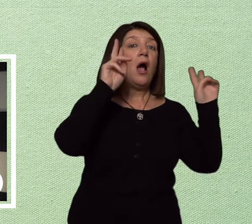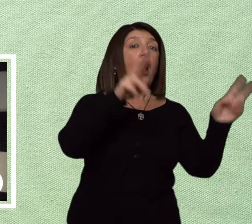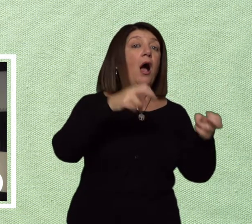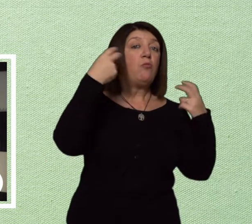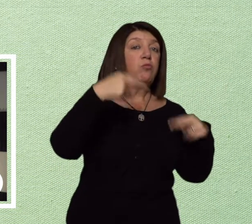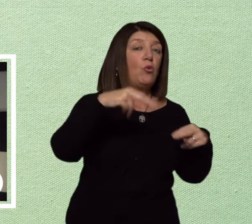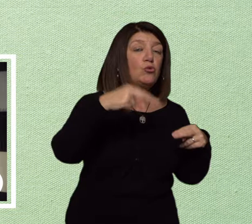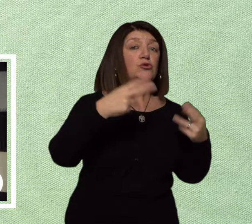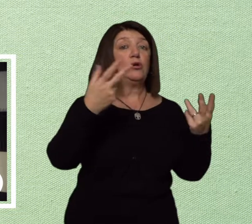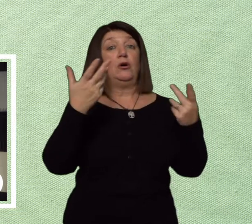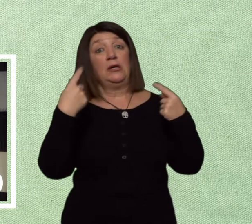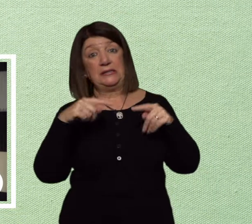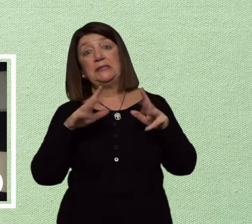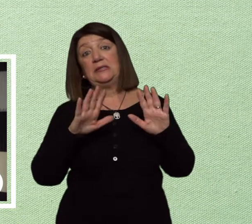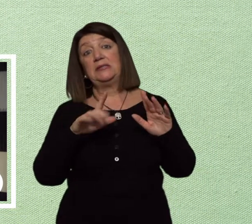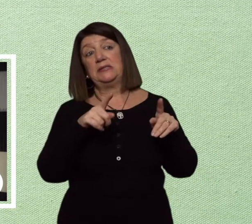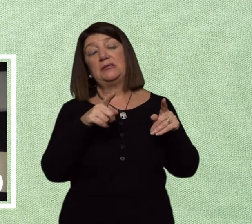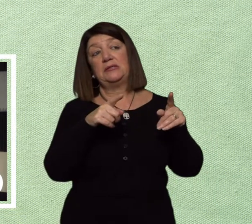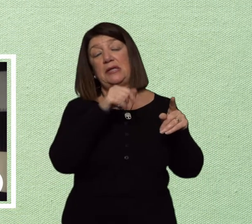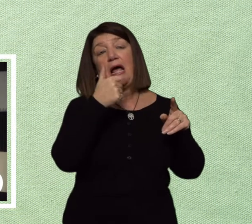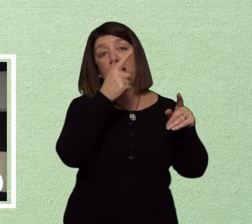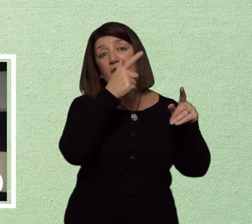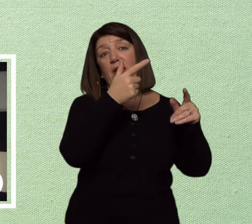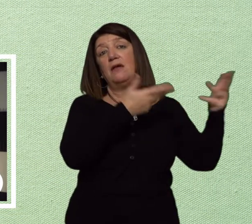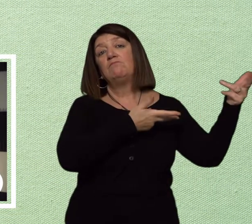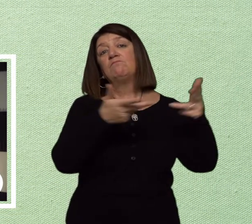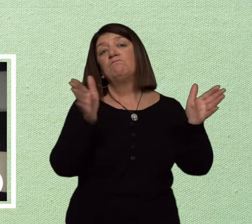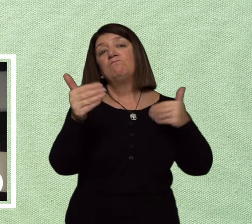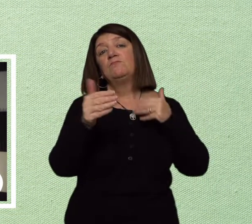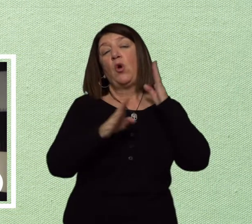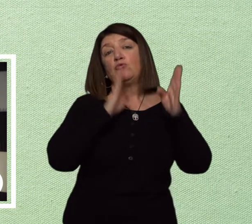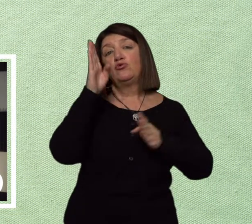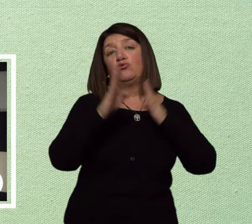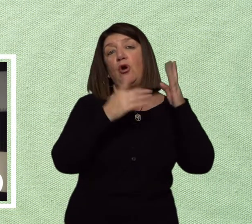per raccordare al meglio le nostre capacità professionali e quindi lavorare in un team